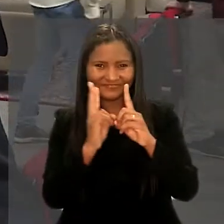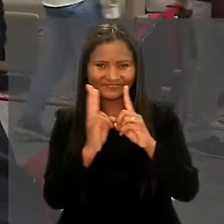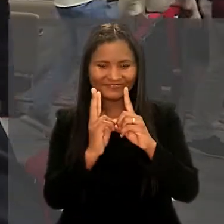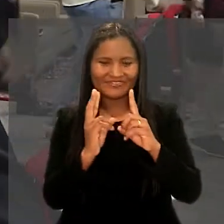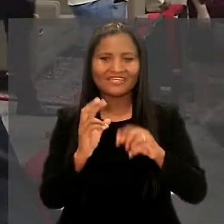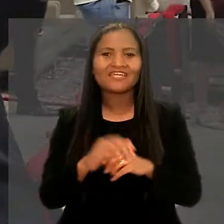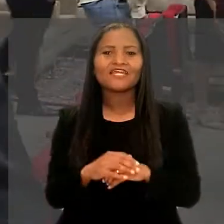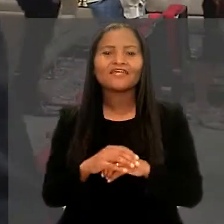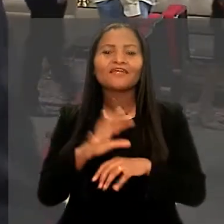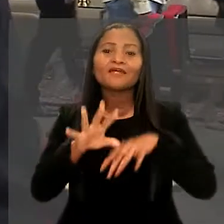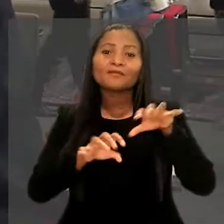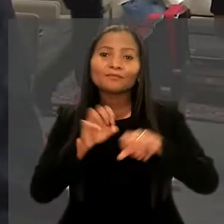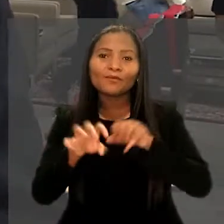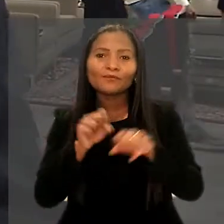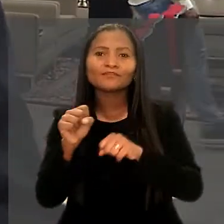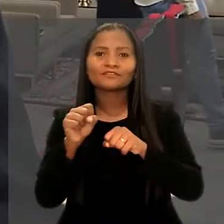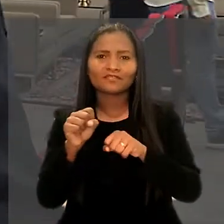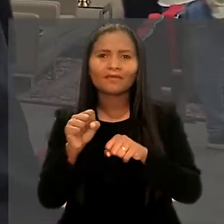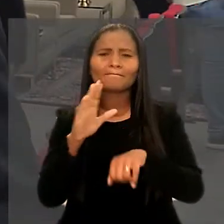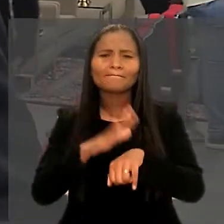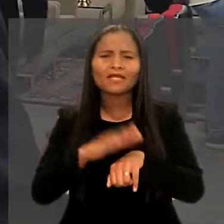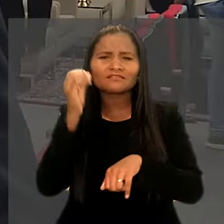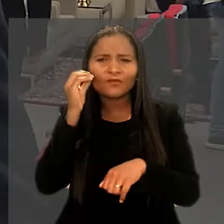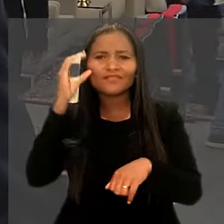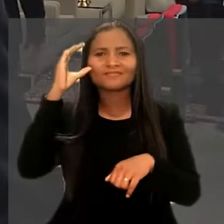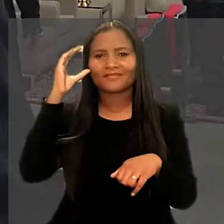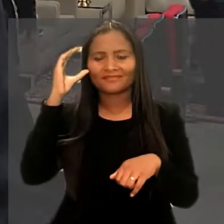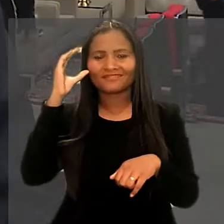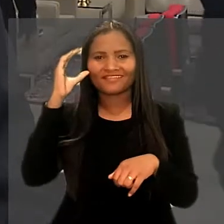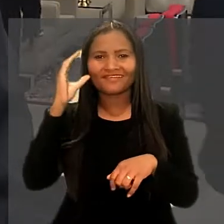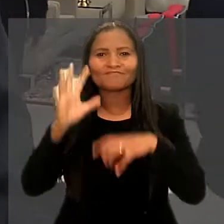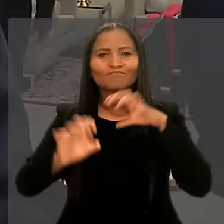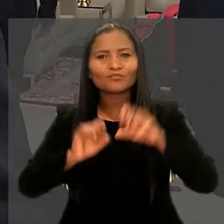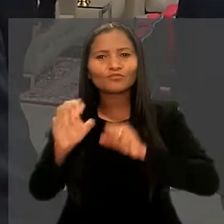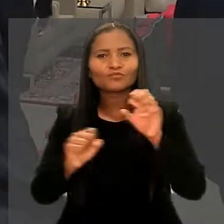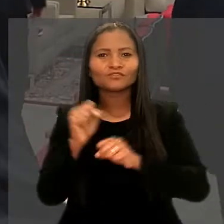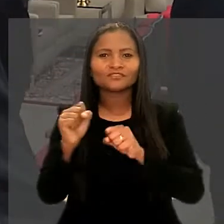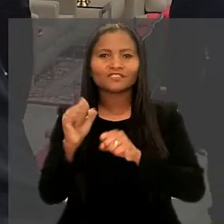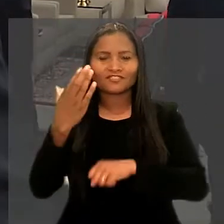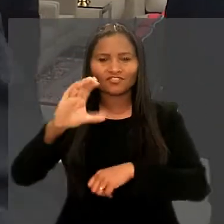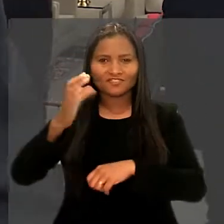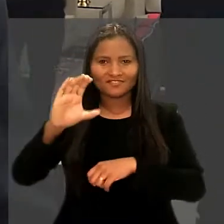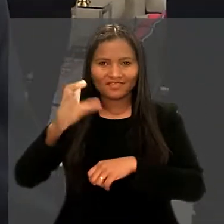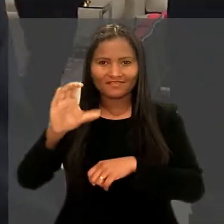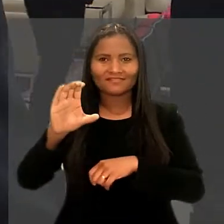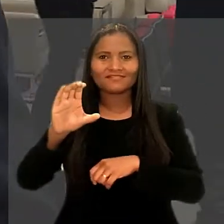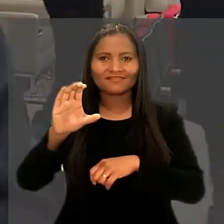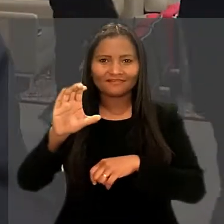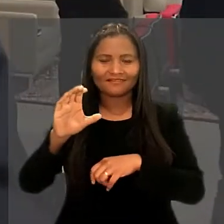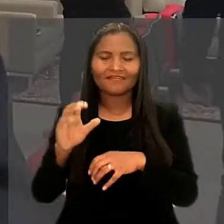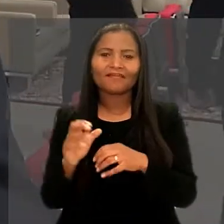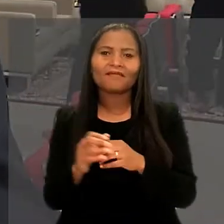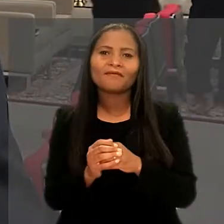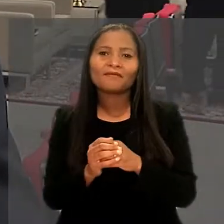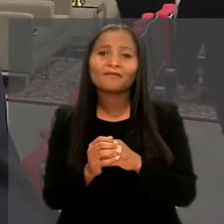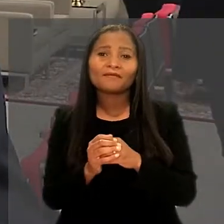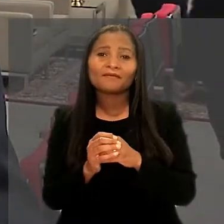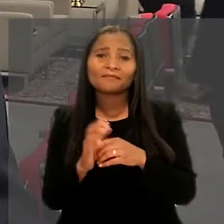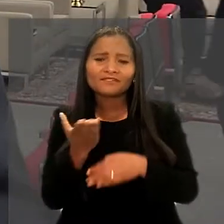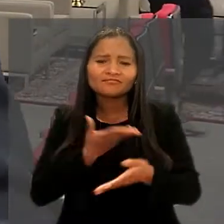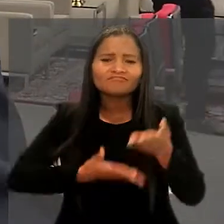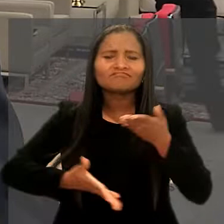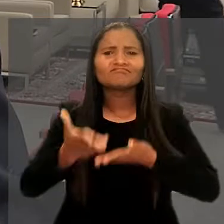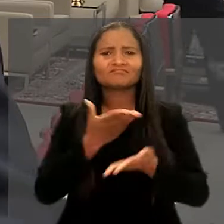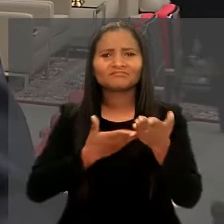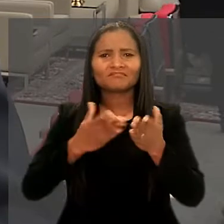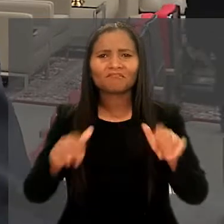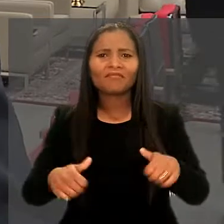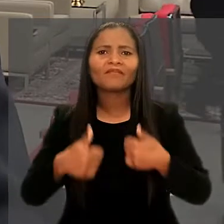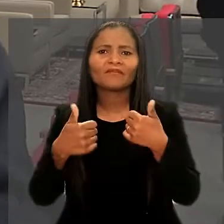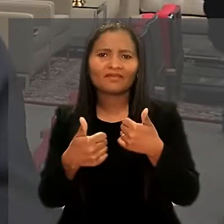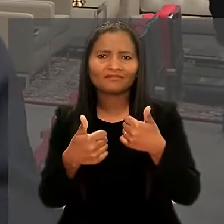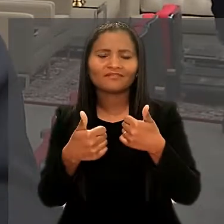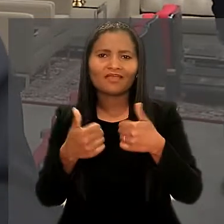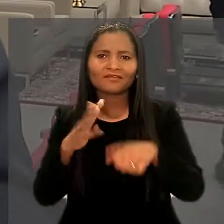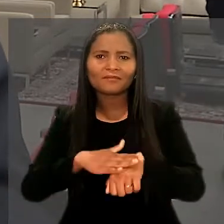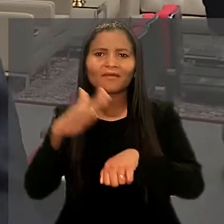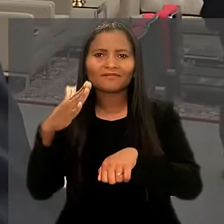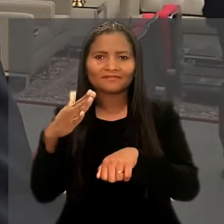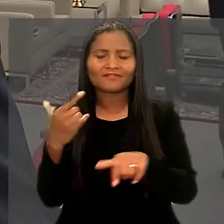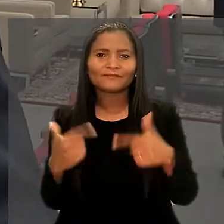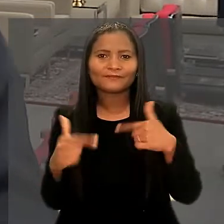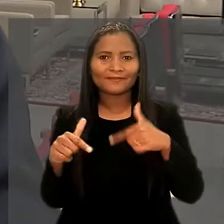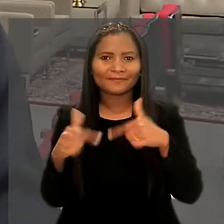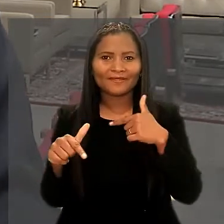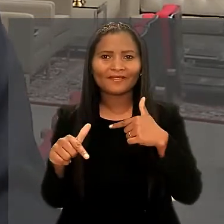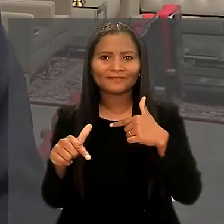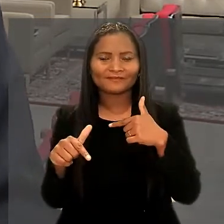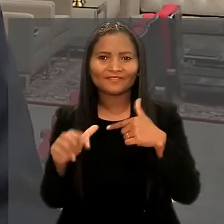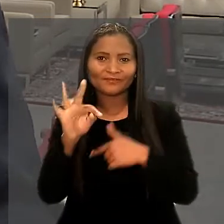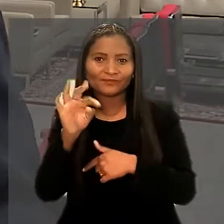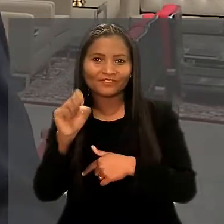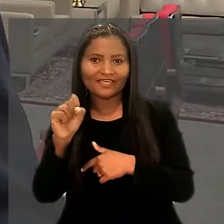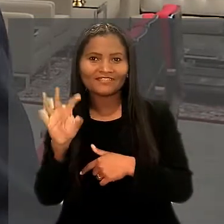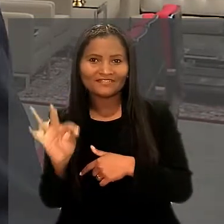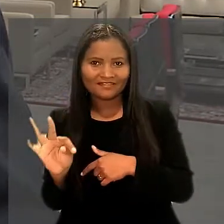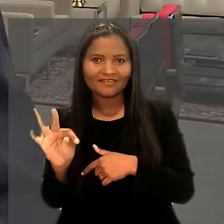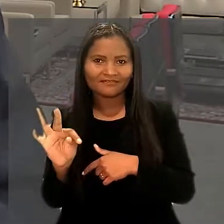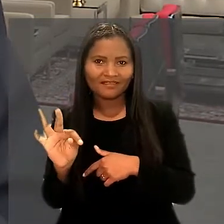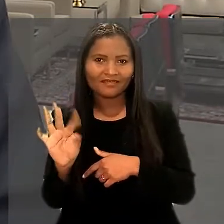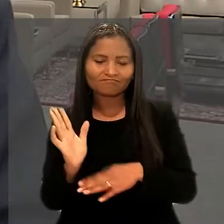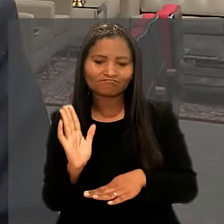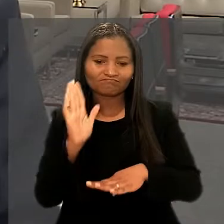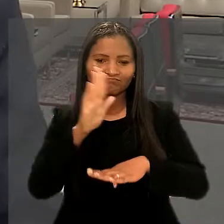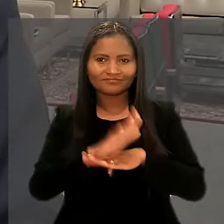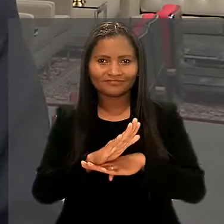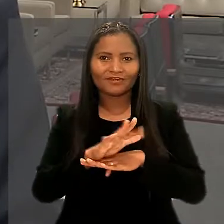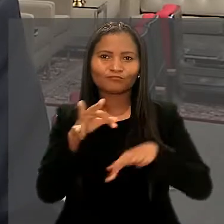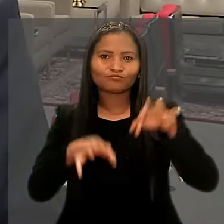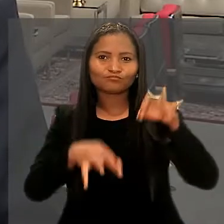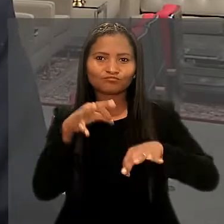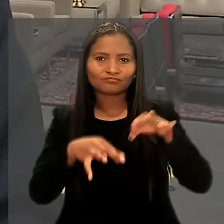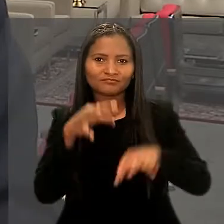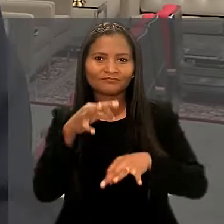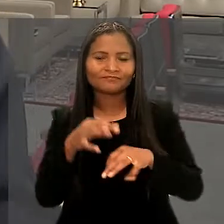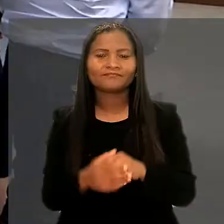em busca de mais conhecimento, em busca de ciência para dinamizar ainda mais o trabalho do TST em prol dos jurisdicionados".